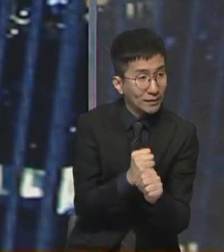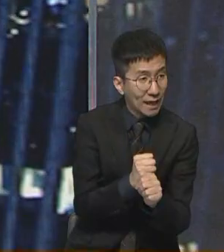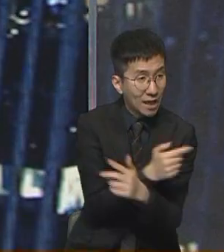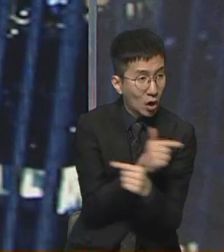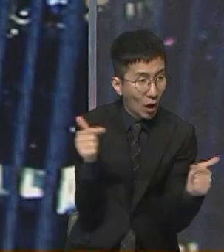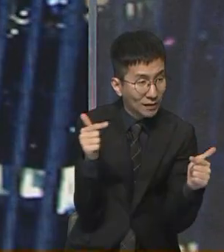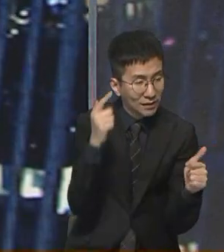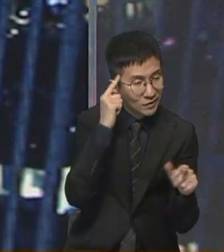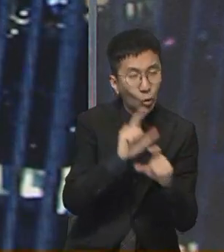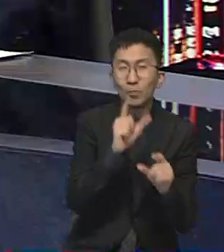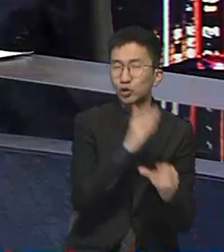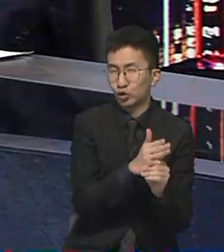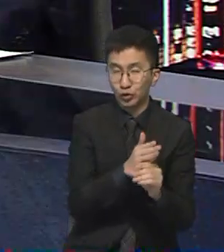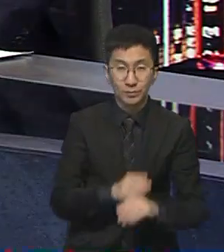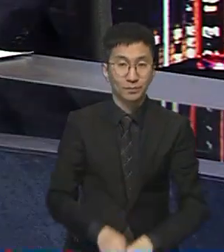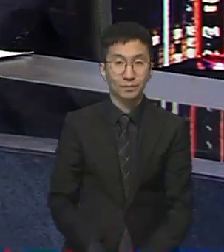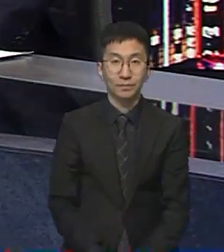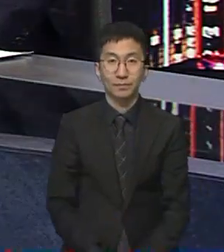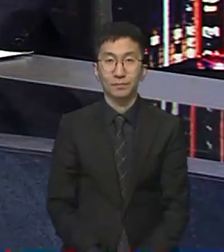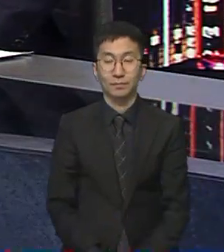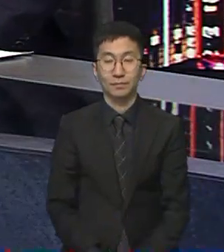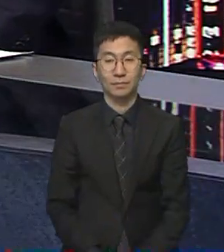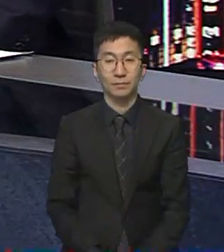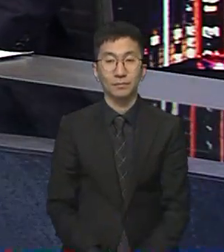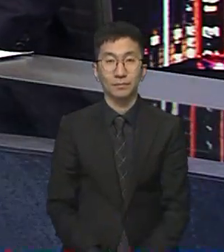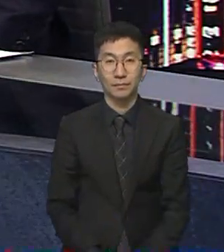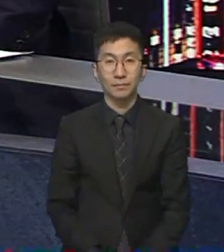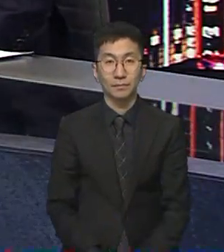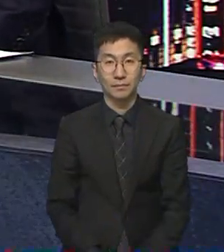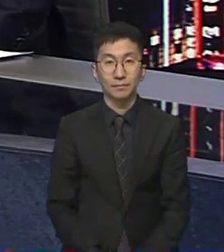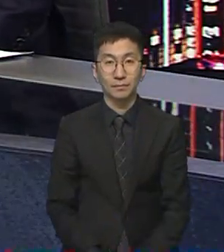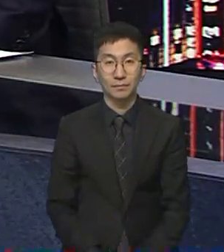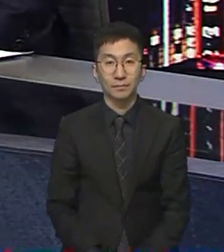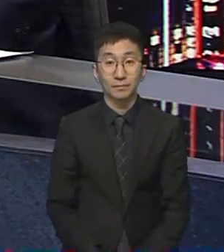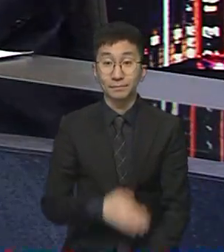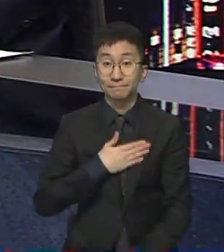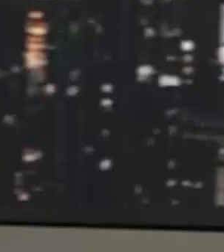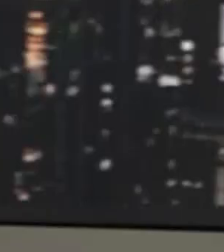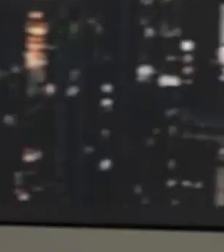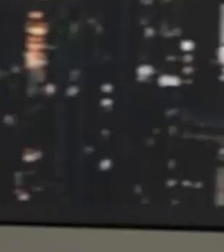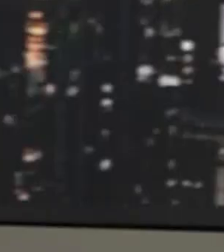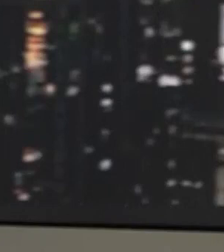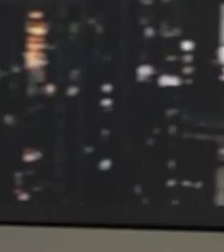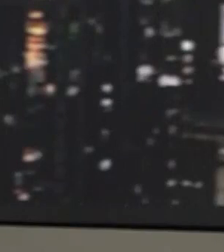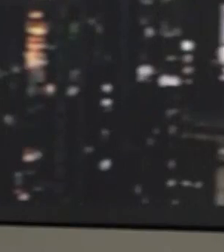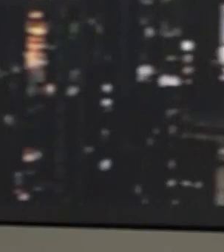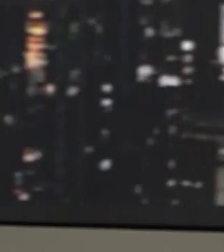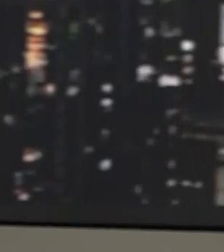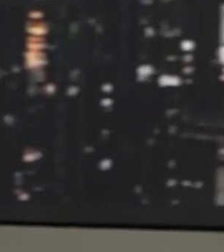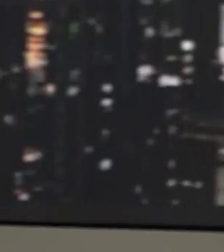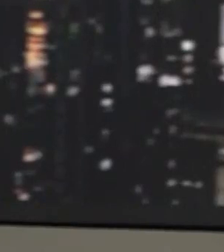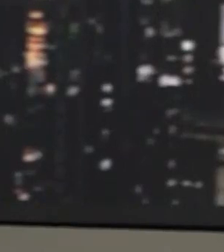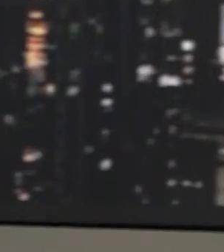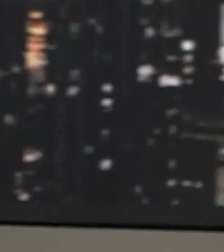걸로 보입니다. (앵커) 알겠습니다. 정치부 김학휘 기자 오늘 소식 잘 들었습니다. 다음 소식입니다.